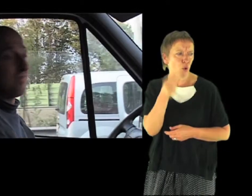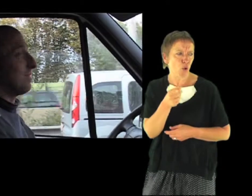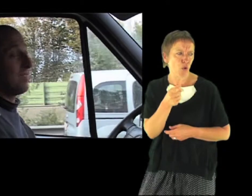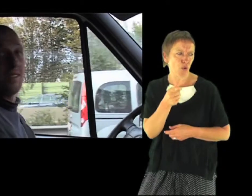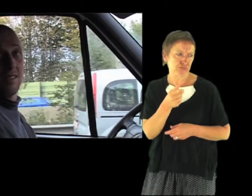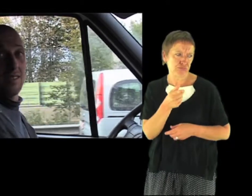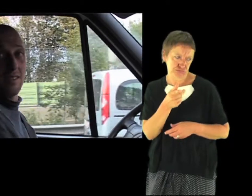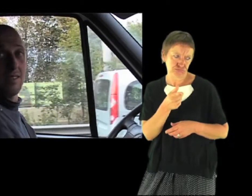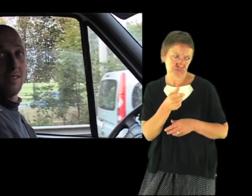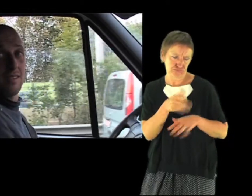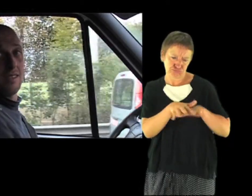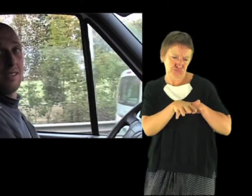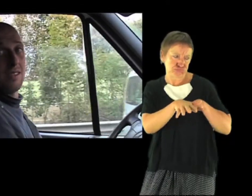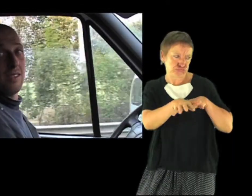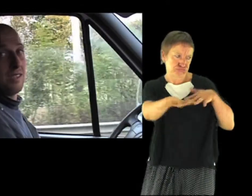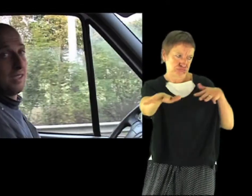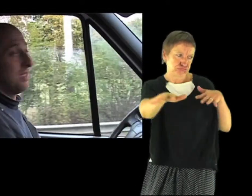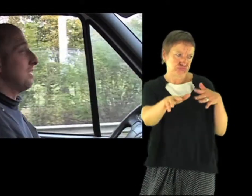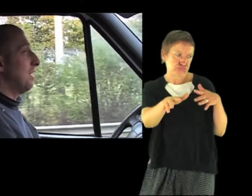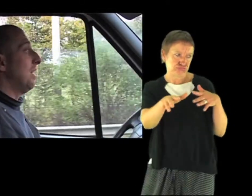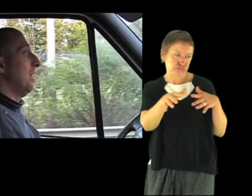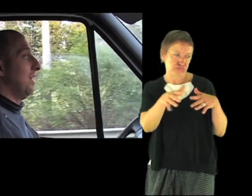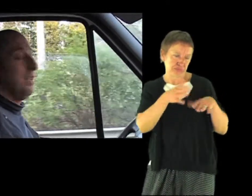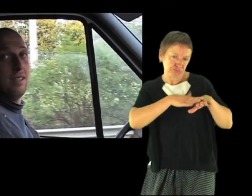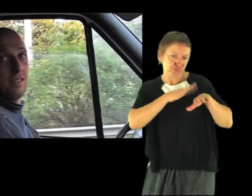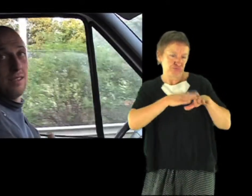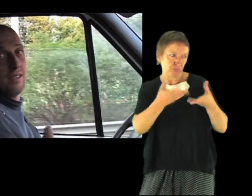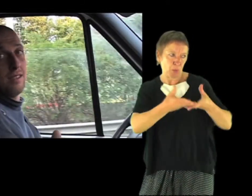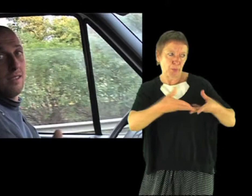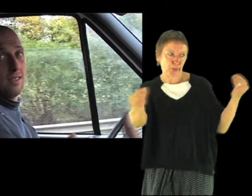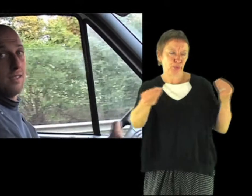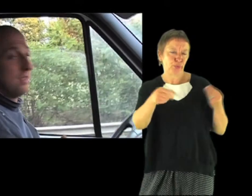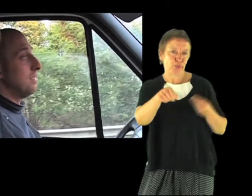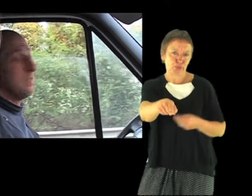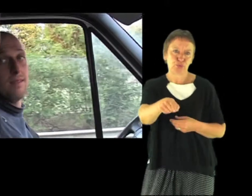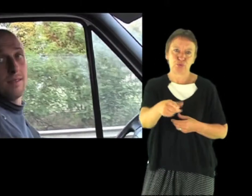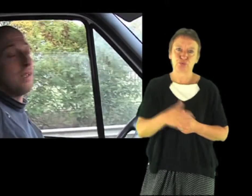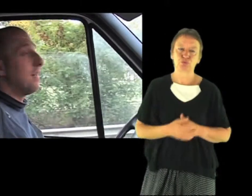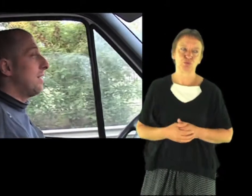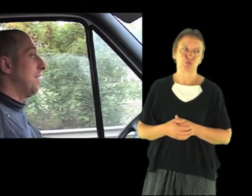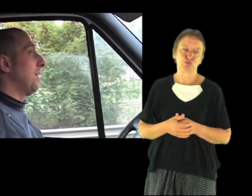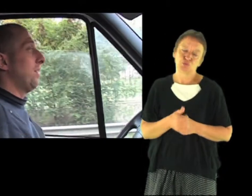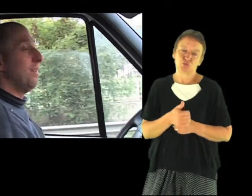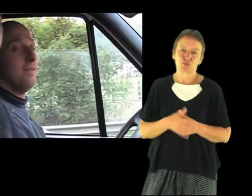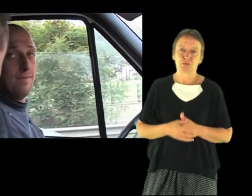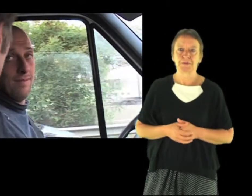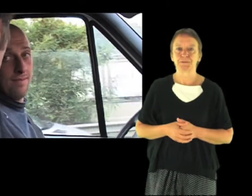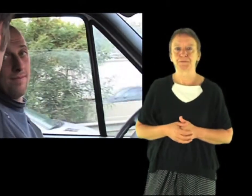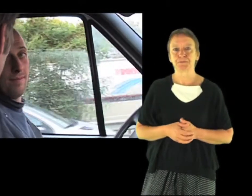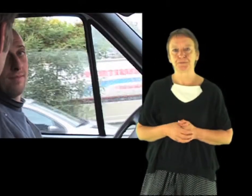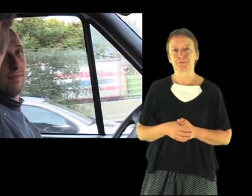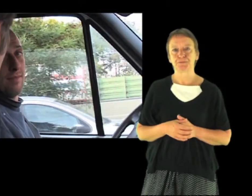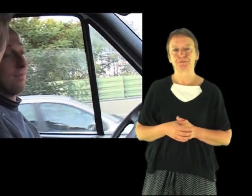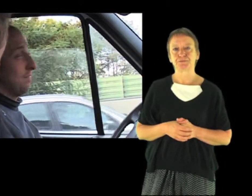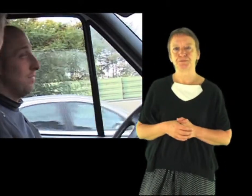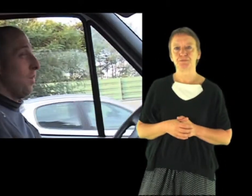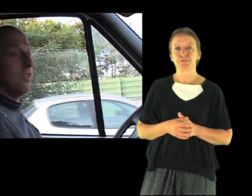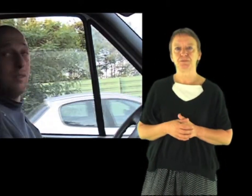"On a entendu à la radio que maintenant, c'est fini et que les files commencent à se résorber.